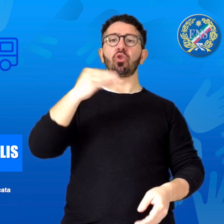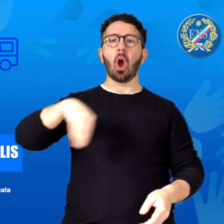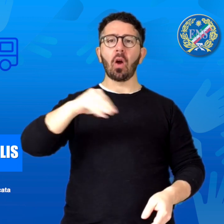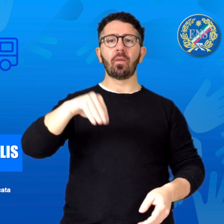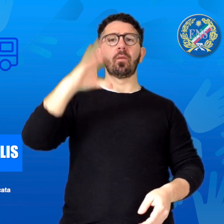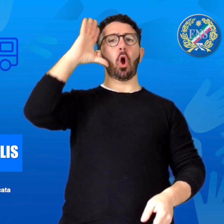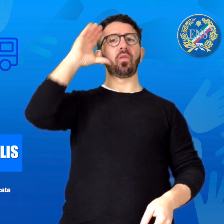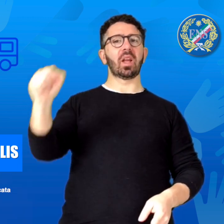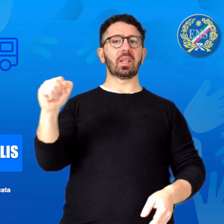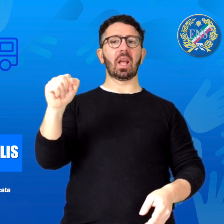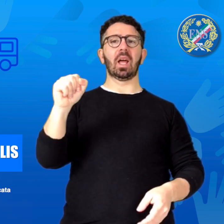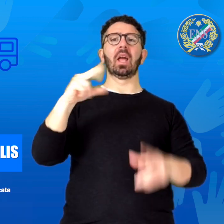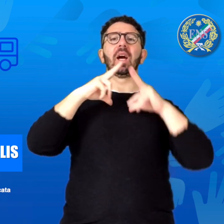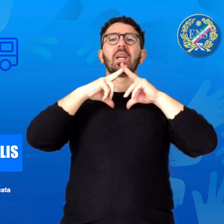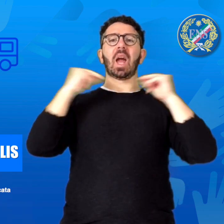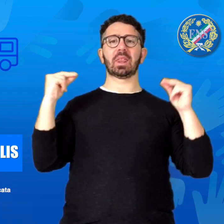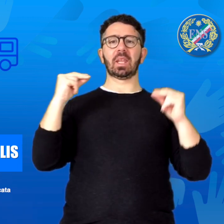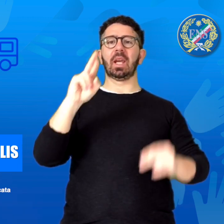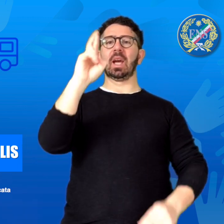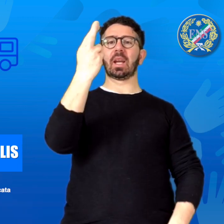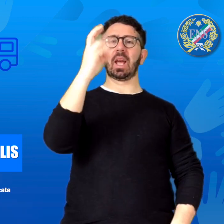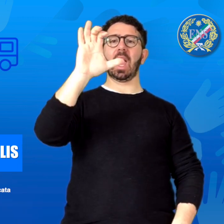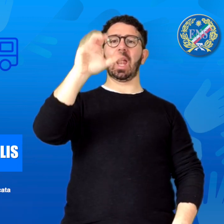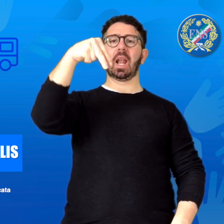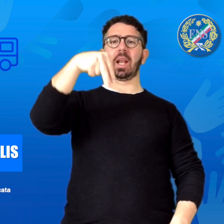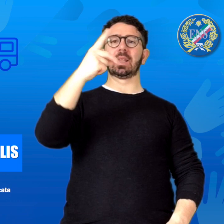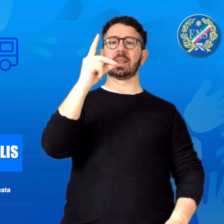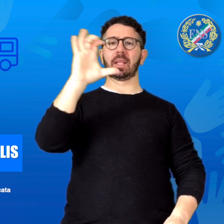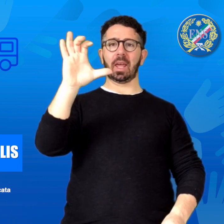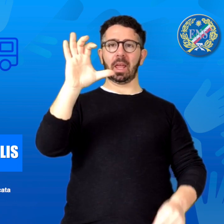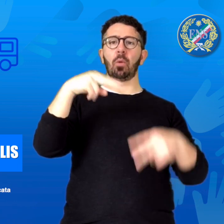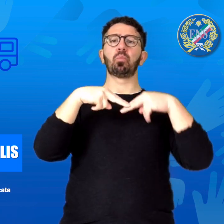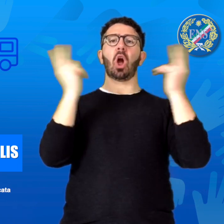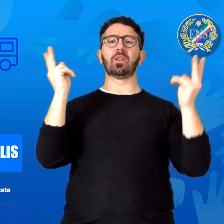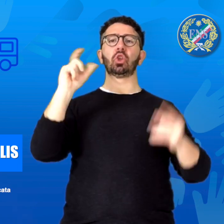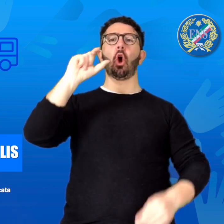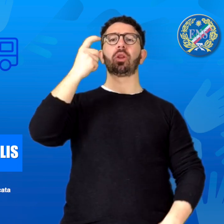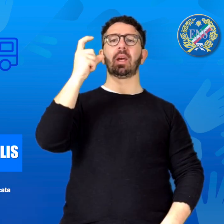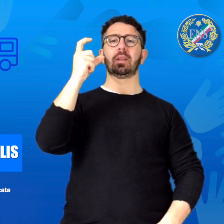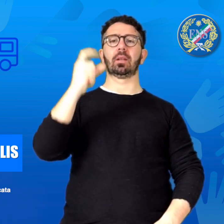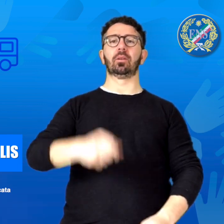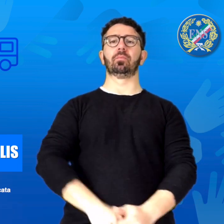presso l'Università di Rende, in provincia di Cosenza.